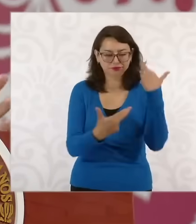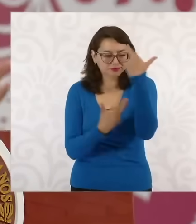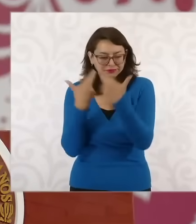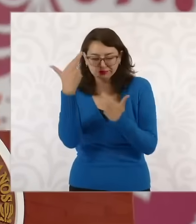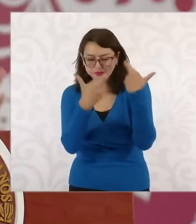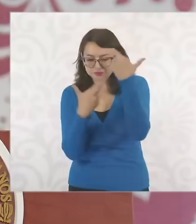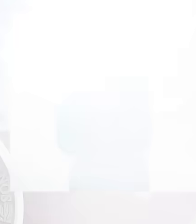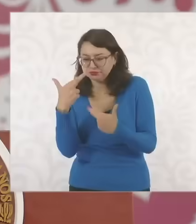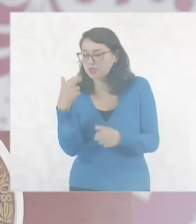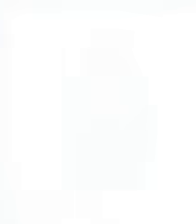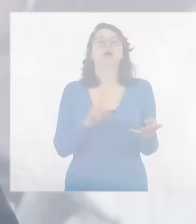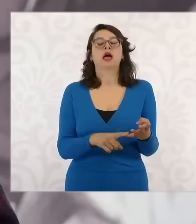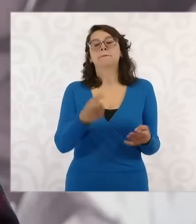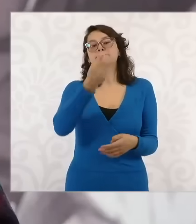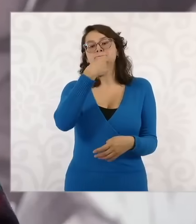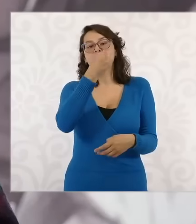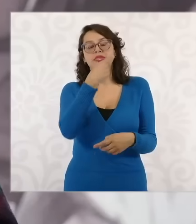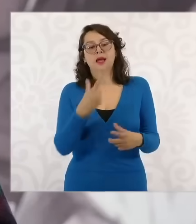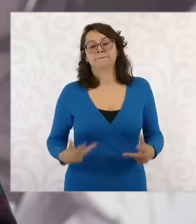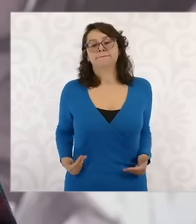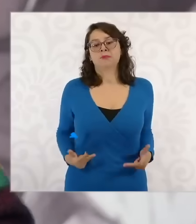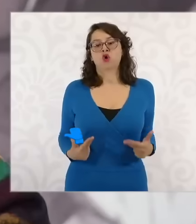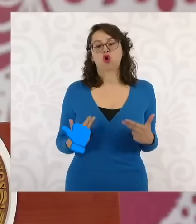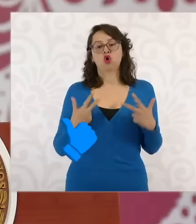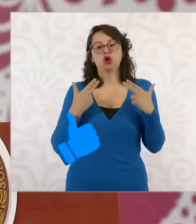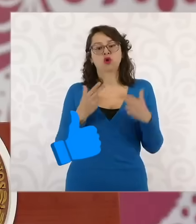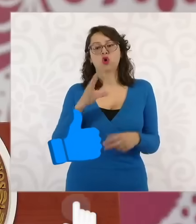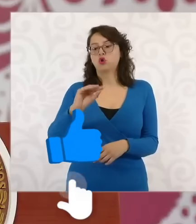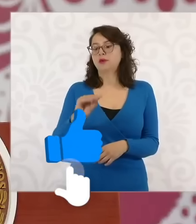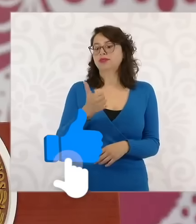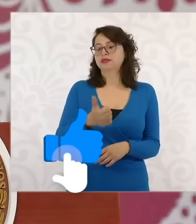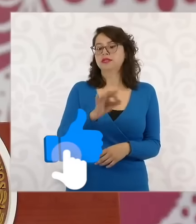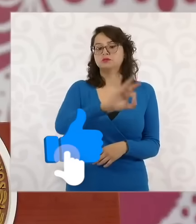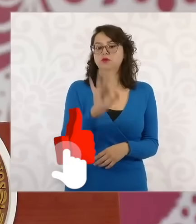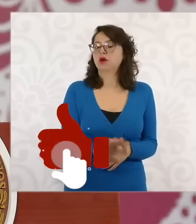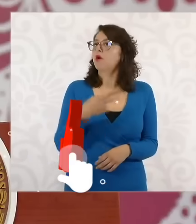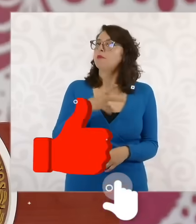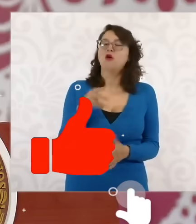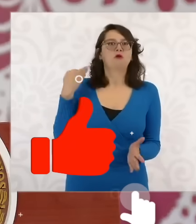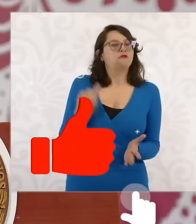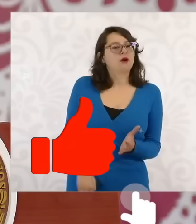Eduardo Clark García Dobarganes, subsecretario de integración y desarrollo del sector salud,